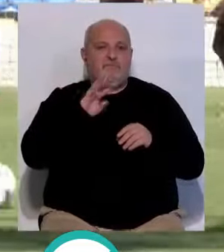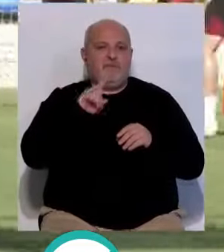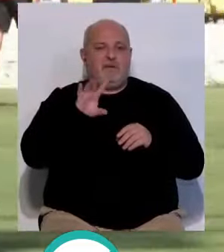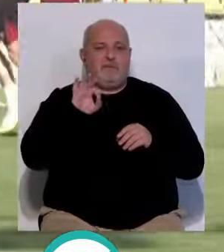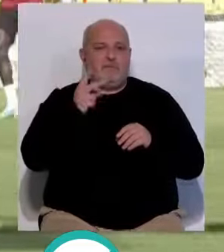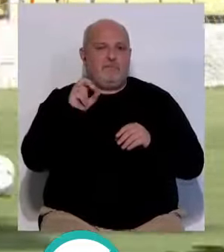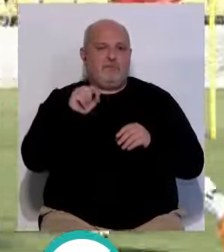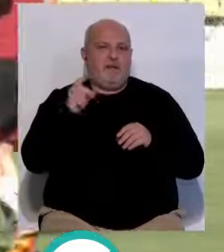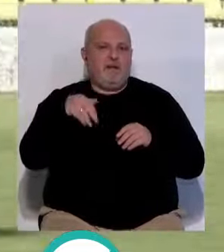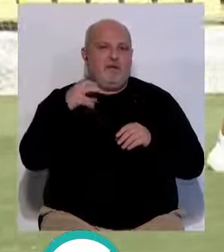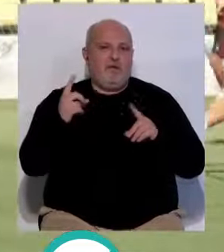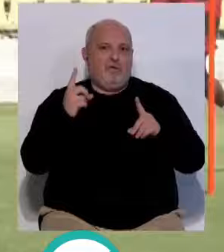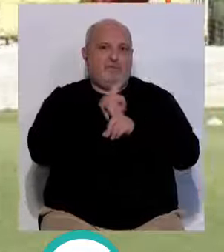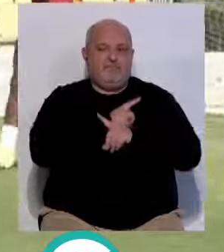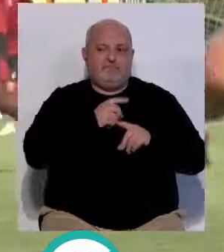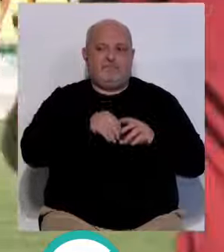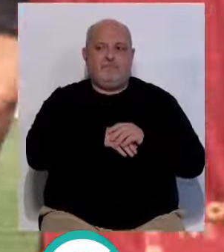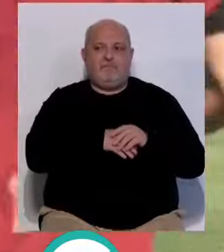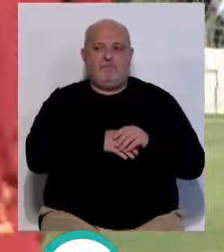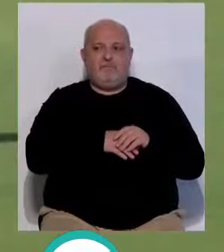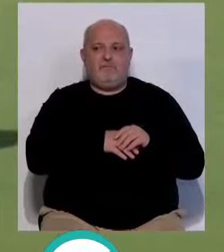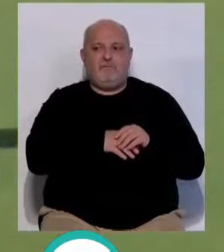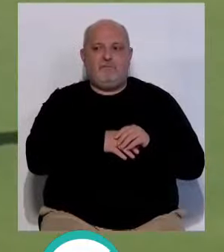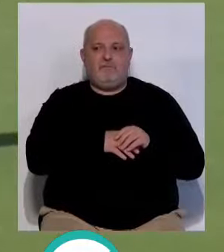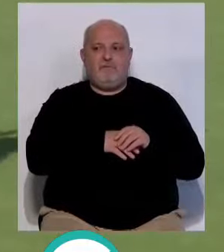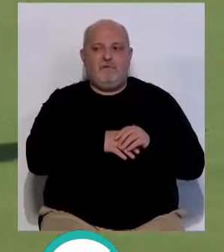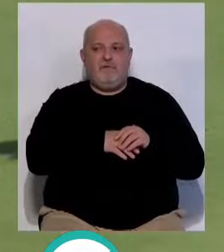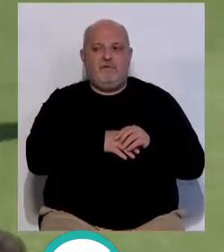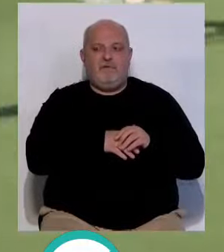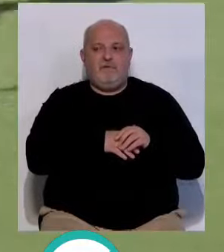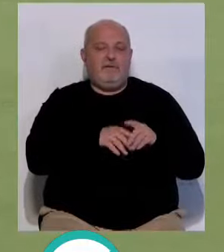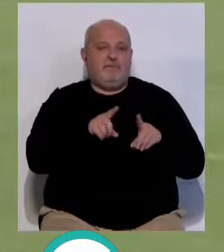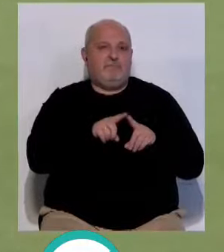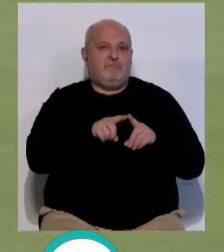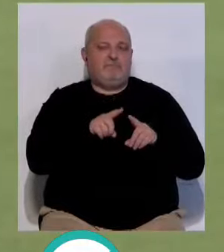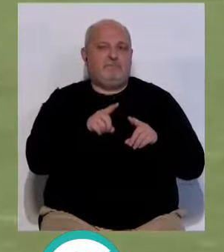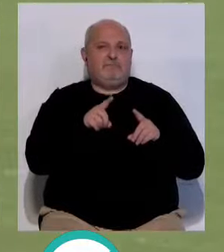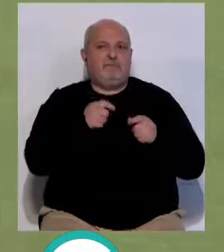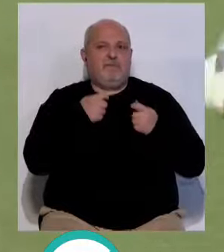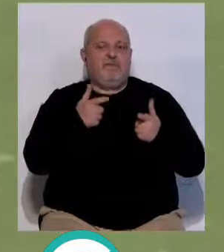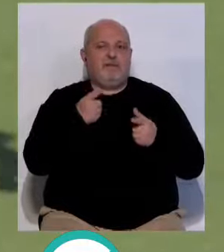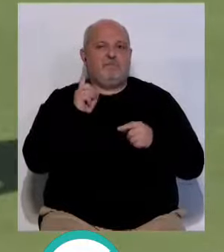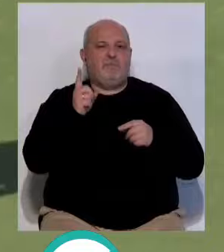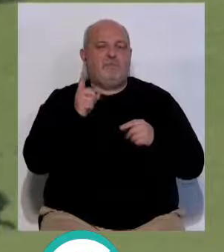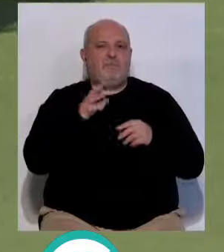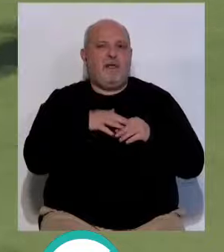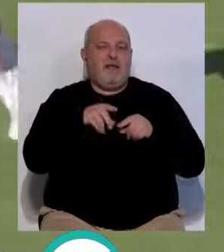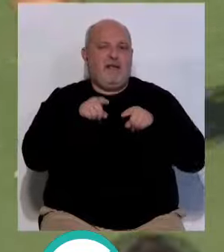final negredo sí no coincid es que nada más que hay que darle solo una pelota para para ver que